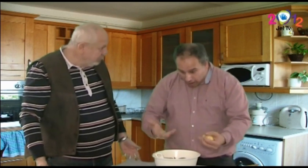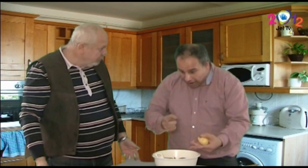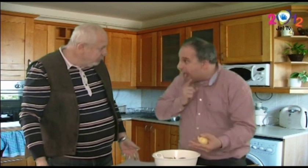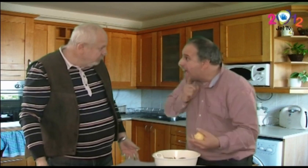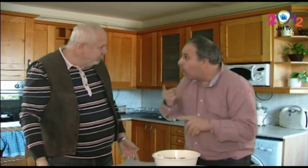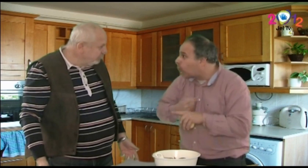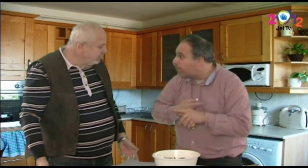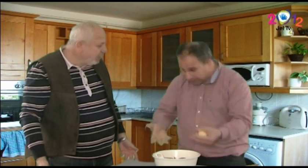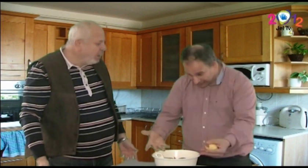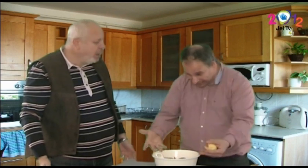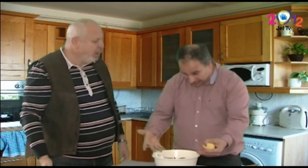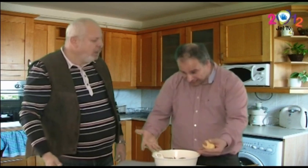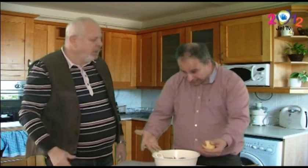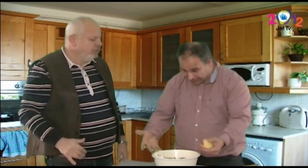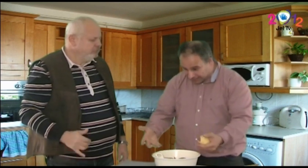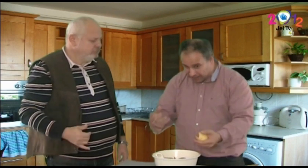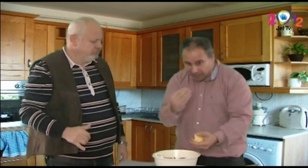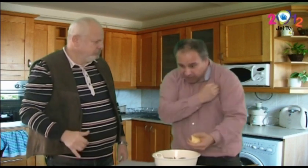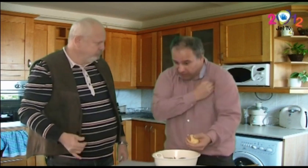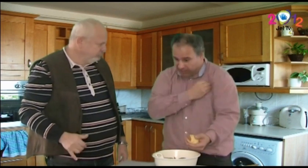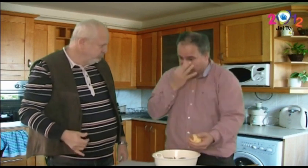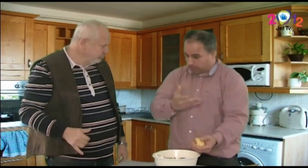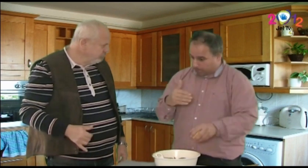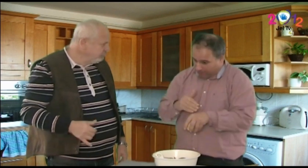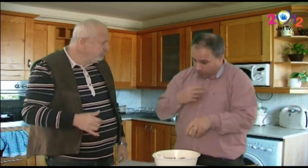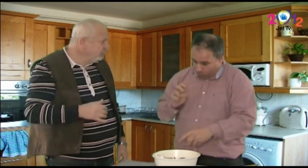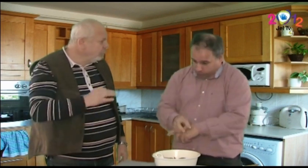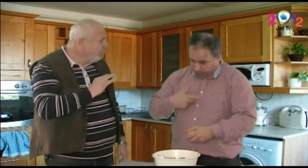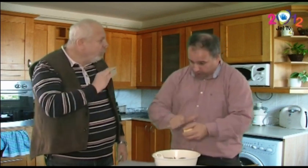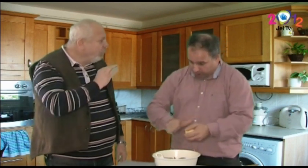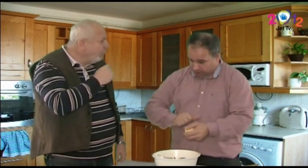Kevés a krumpli! Szólnia kellett volna, akkor még többet pucolok! - Hát igen. Jól mondod.